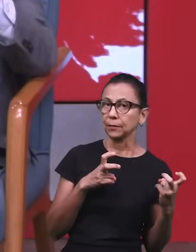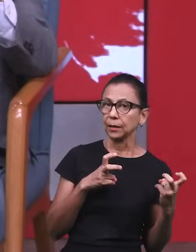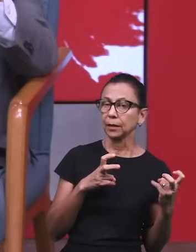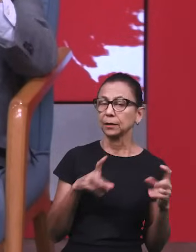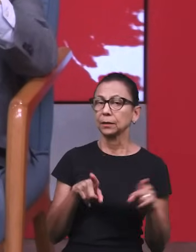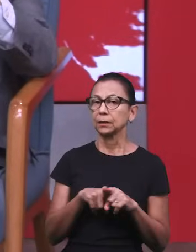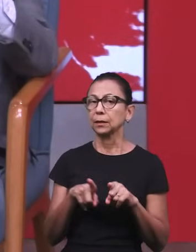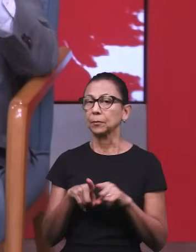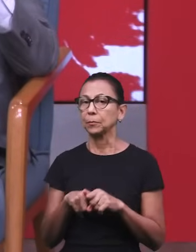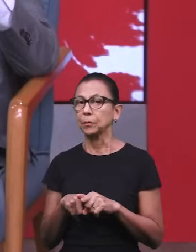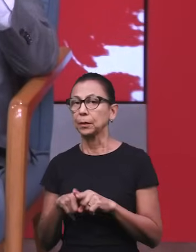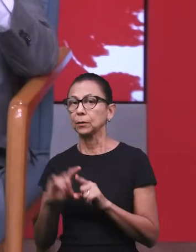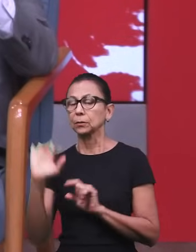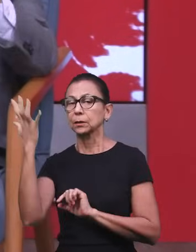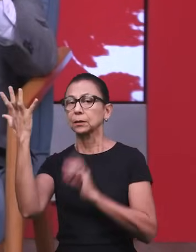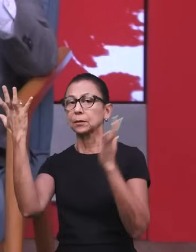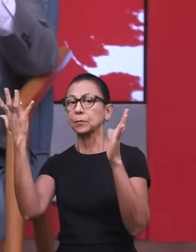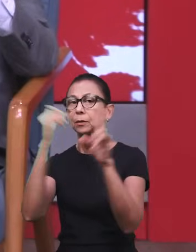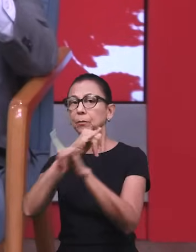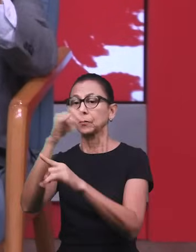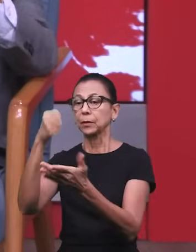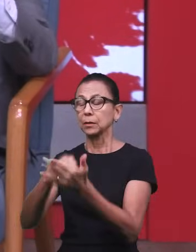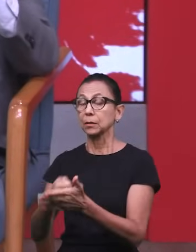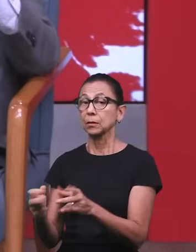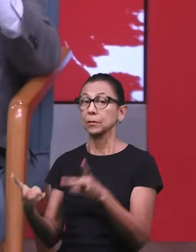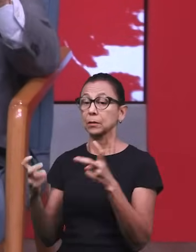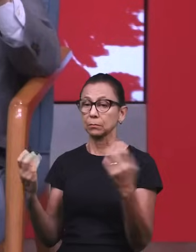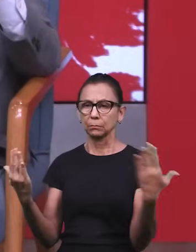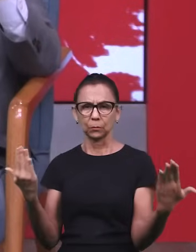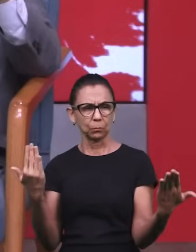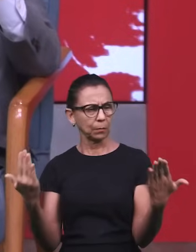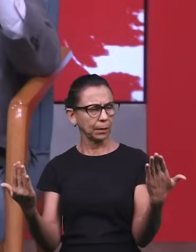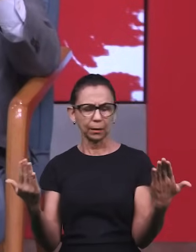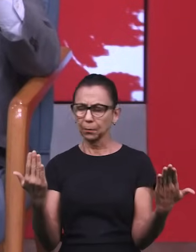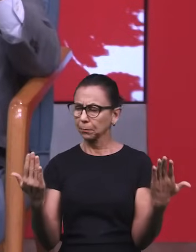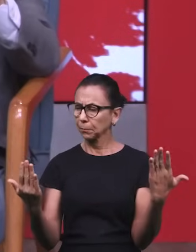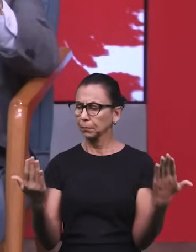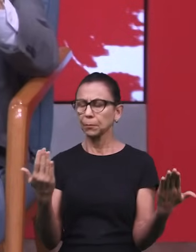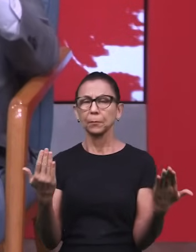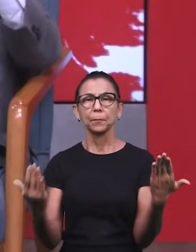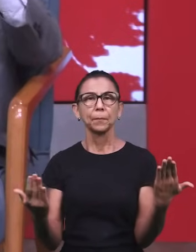entra na palavra porque ela precisa identificar o momento Profético que ela tá vivendo e ela só